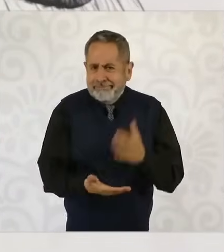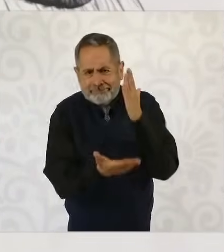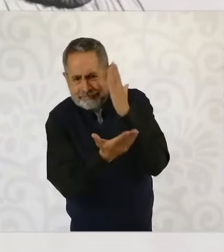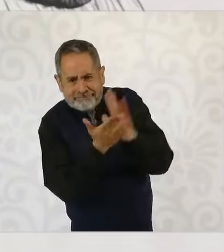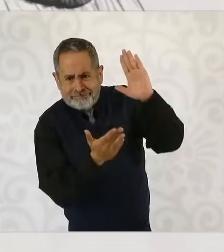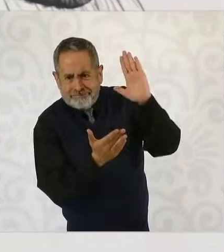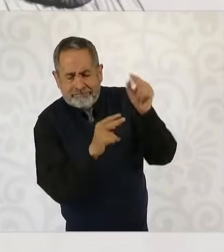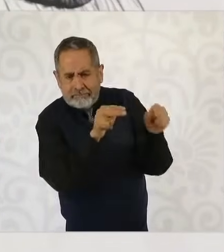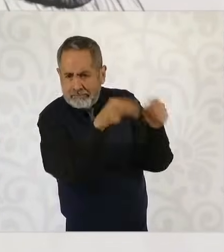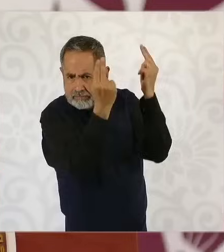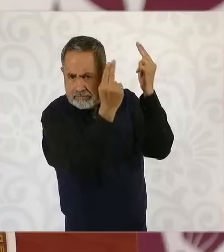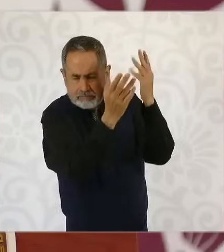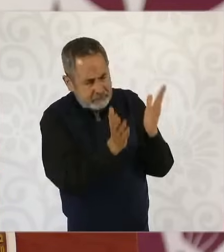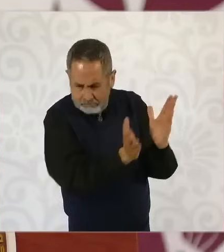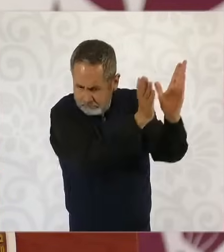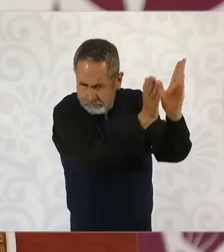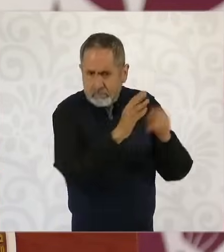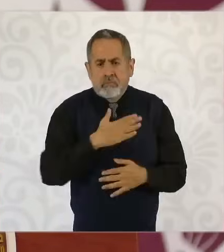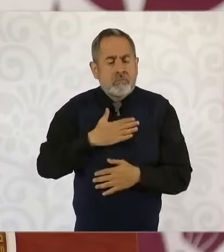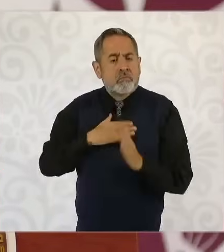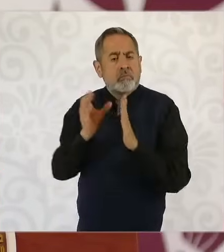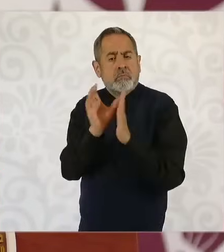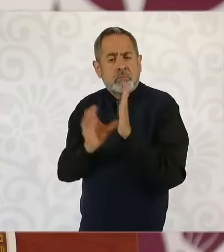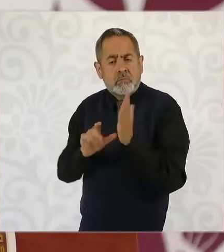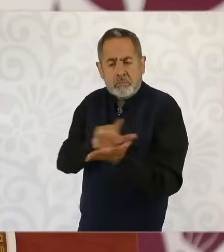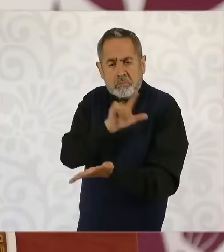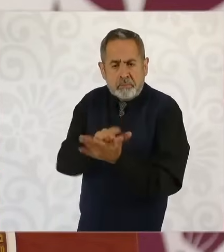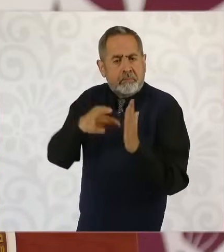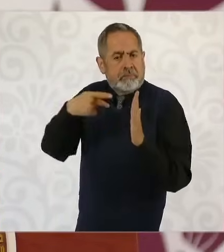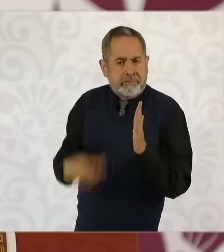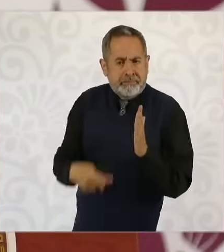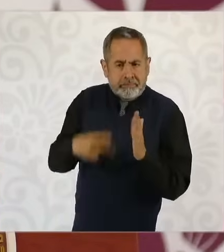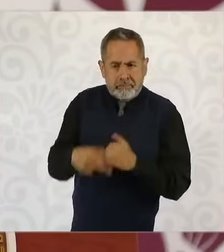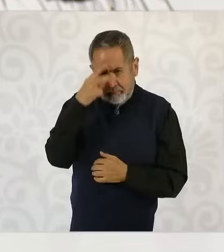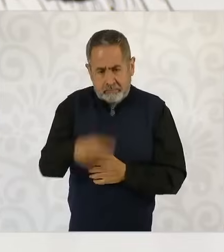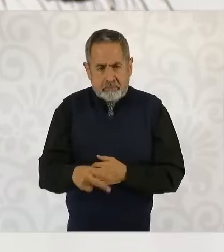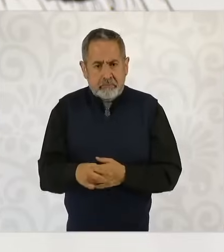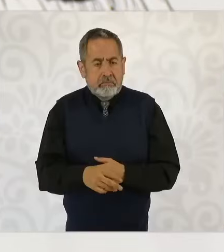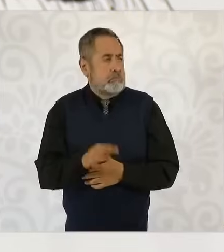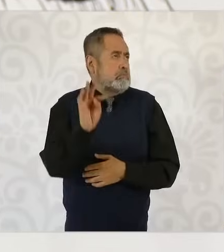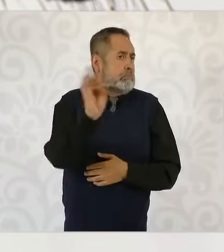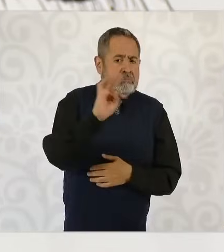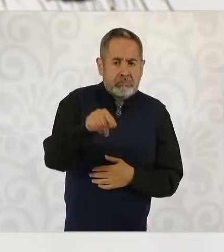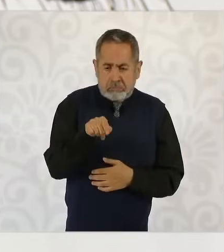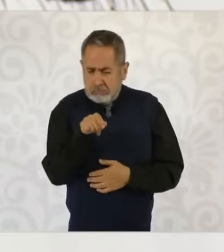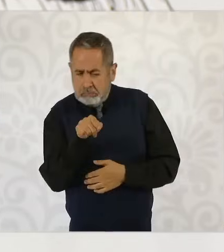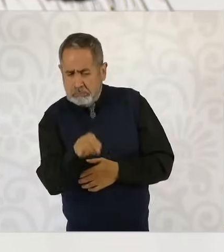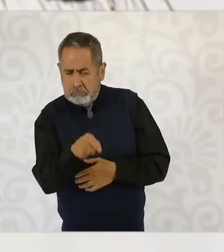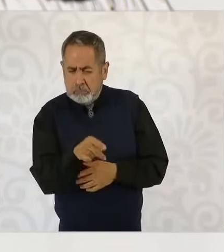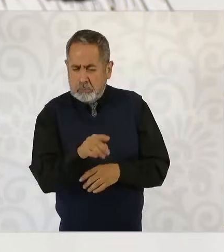nosotros nos regimos por nuestra Constitución y nuestras leyes si hay un presunto delincuente de